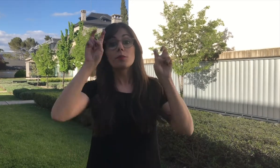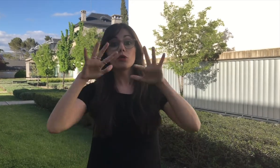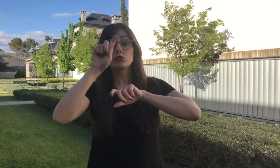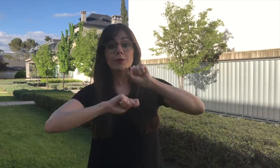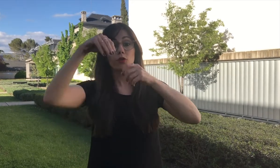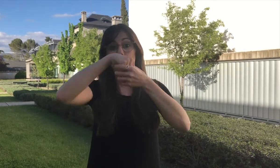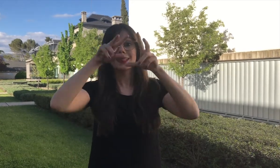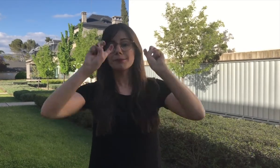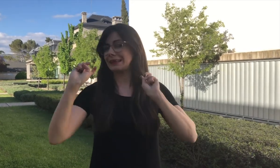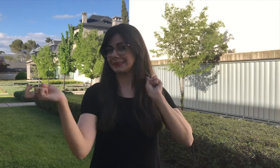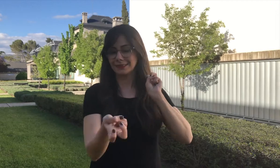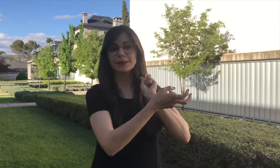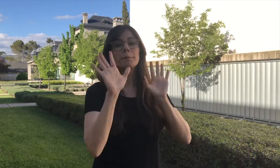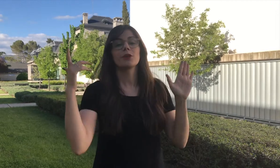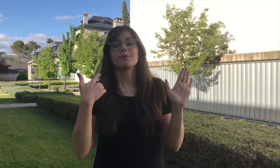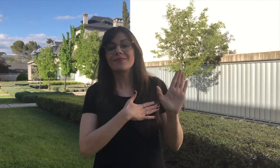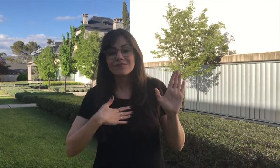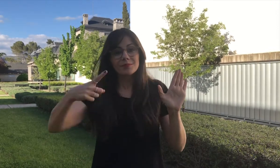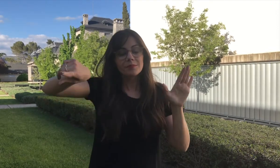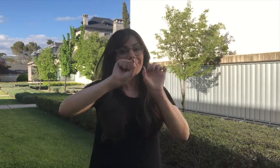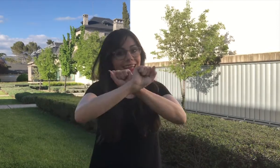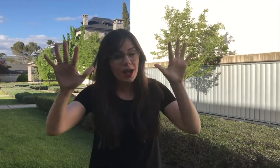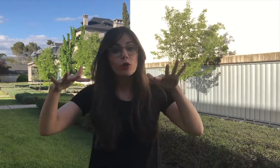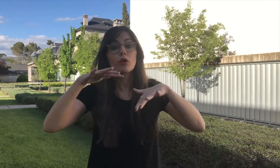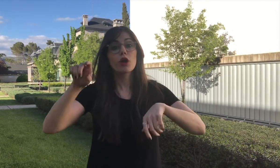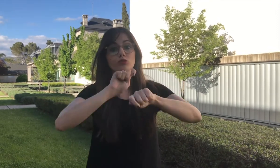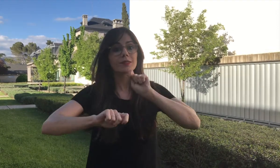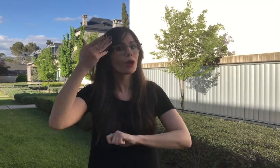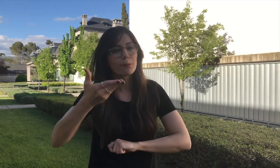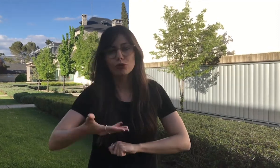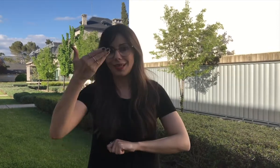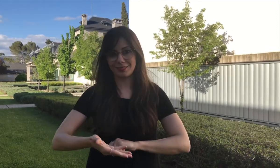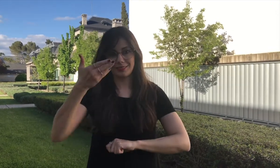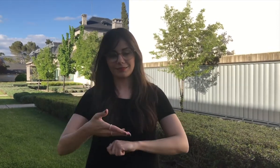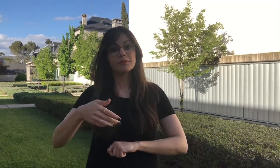De tema amplio, por lo que me he centrado en que nos quede claro que éste es muy importante.